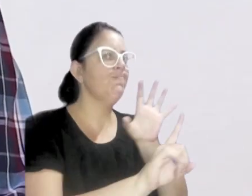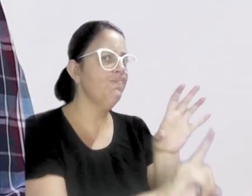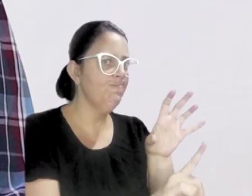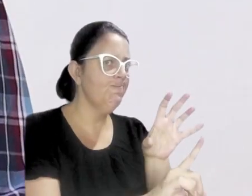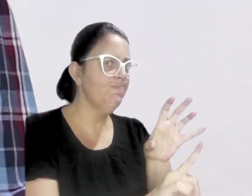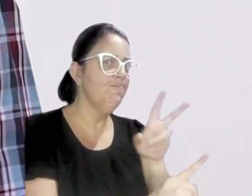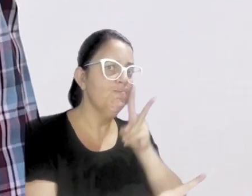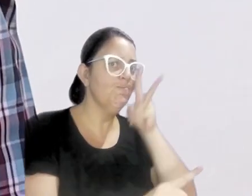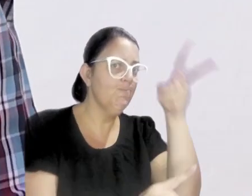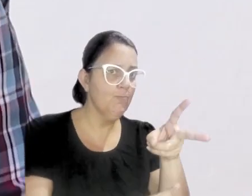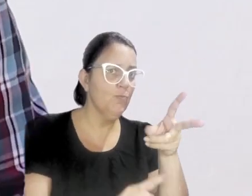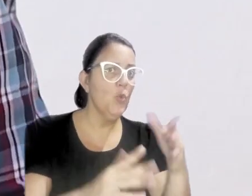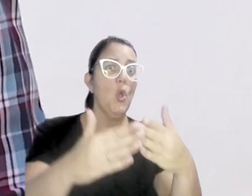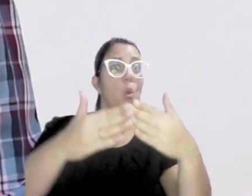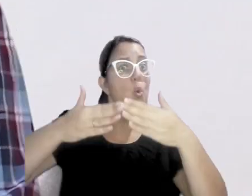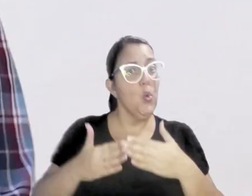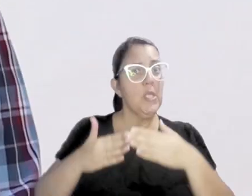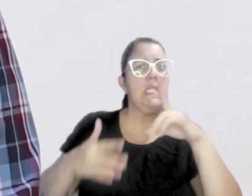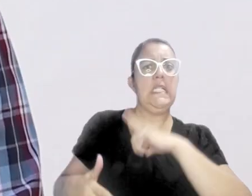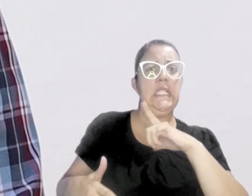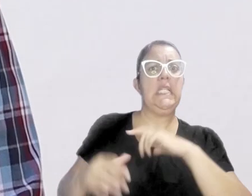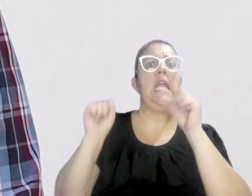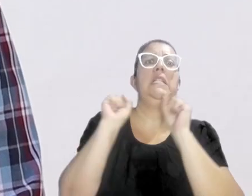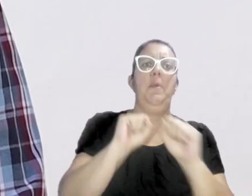E aí o licenciamento tem esse poder: